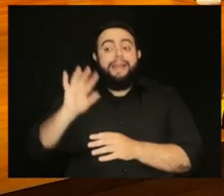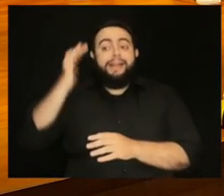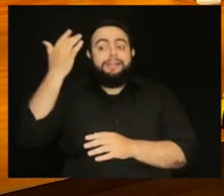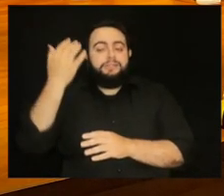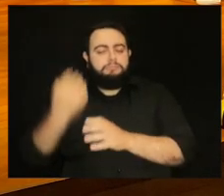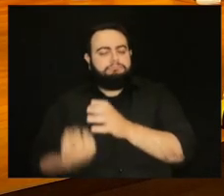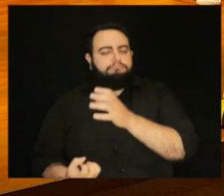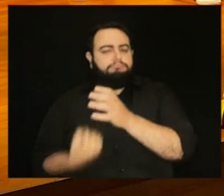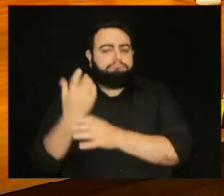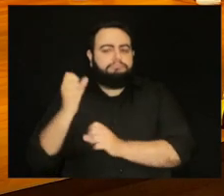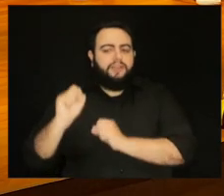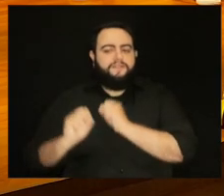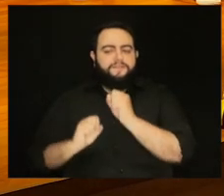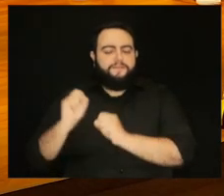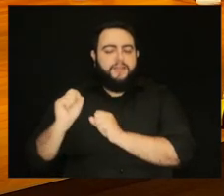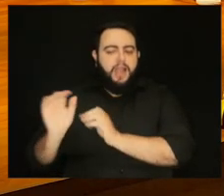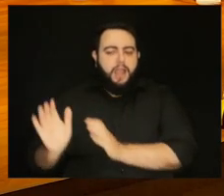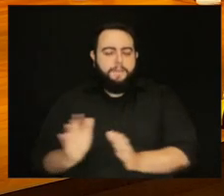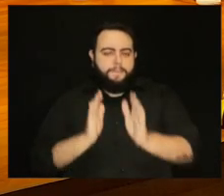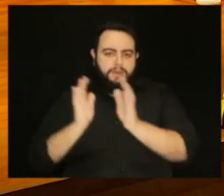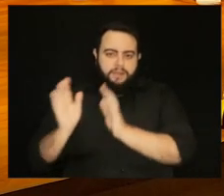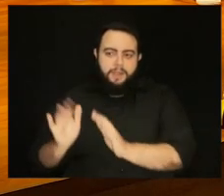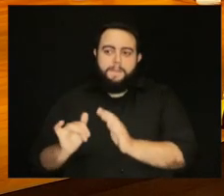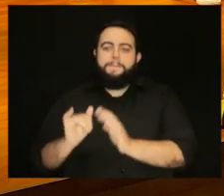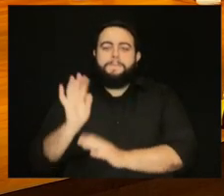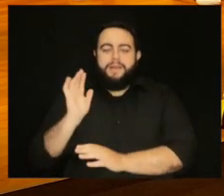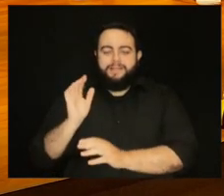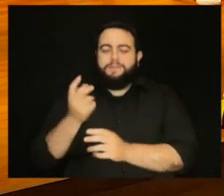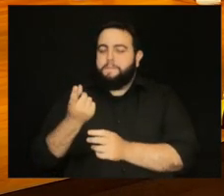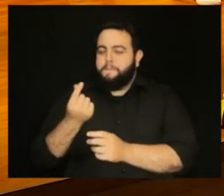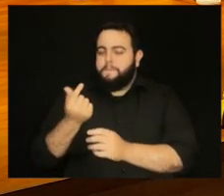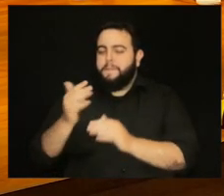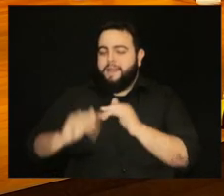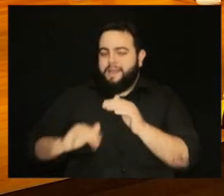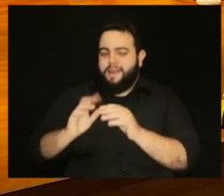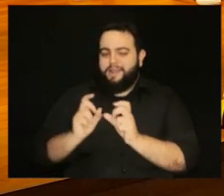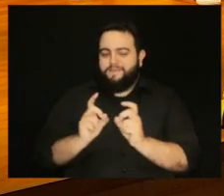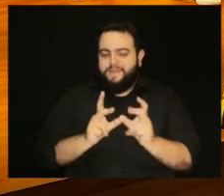que passam a ser vendidos muito mais baratos do que os gramofones importados a cerca de 1/3 do